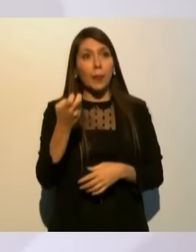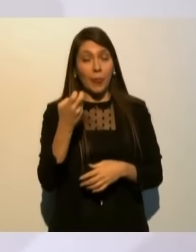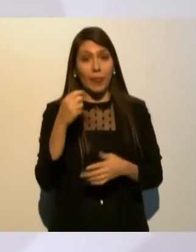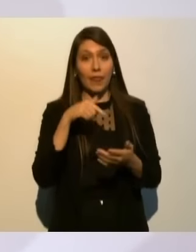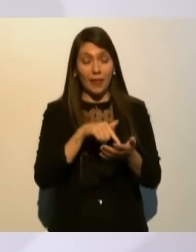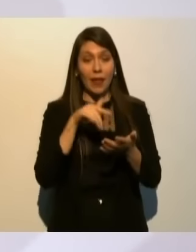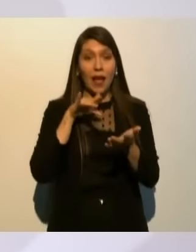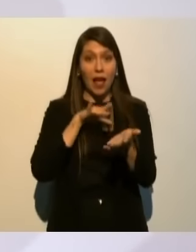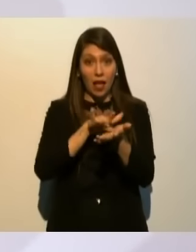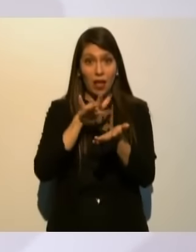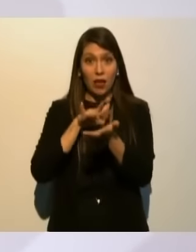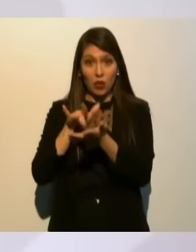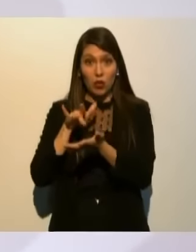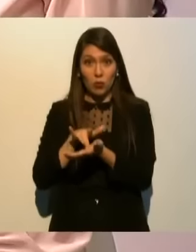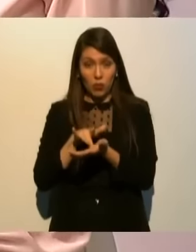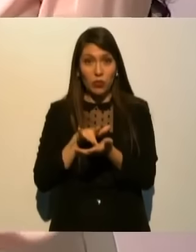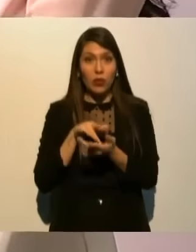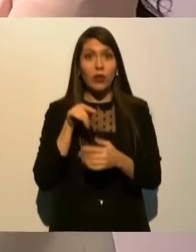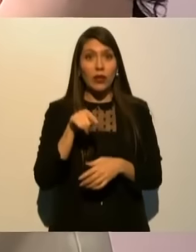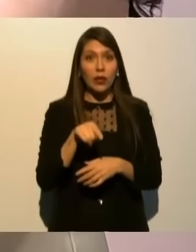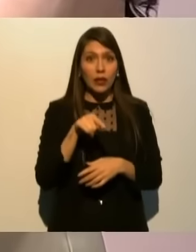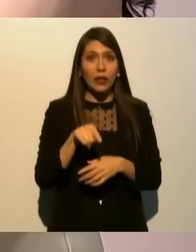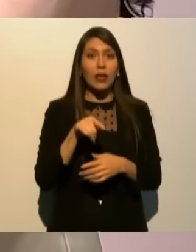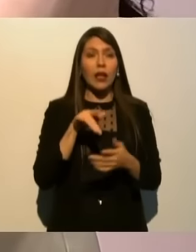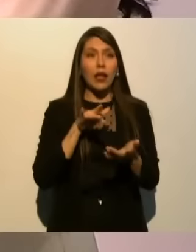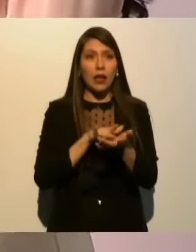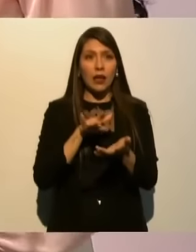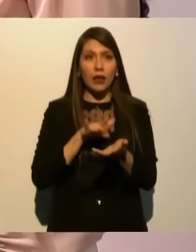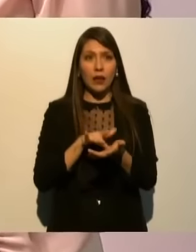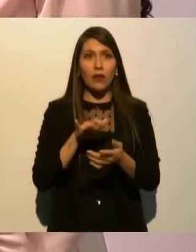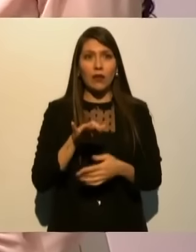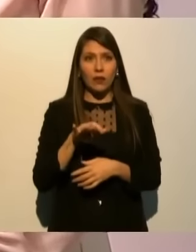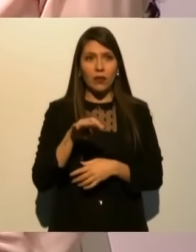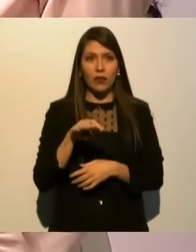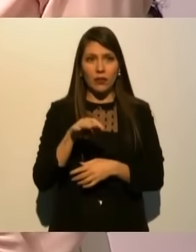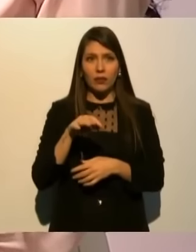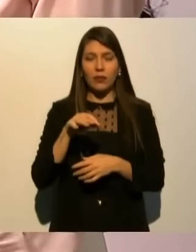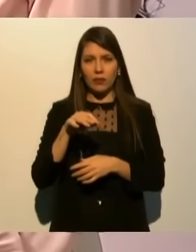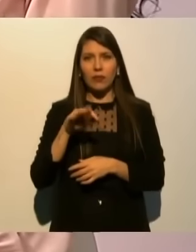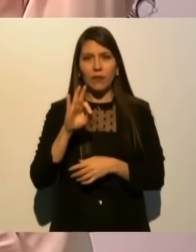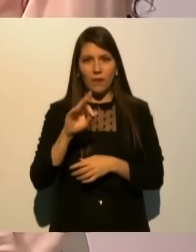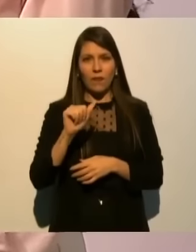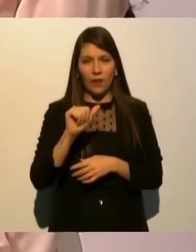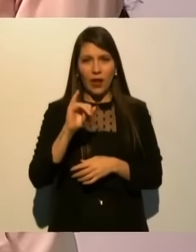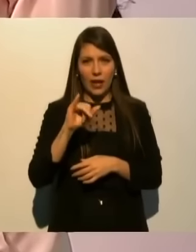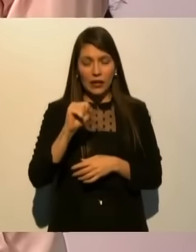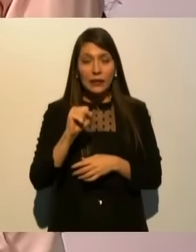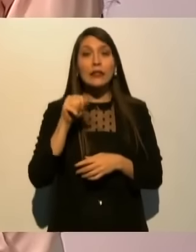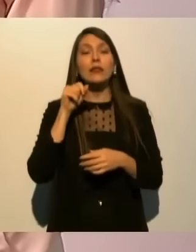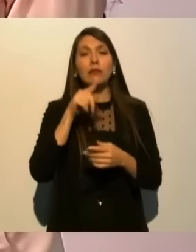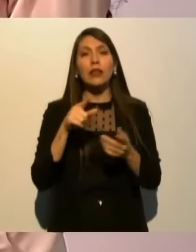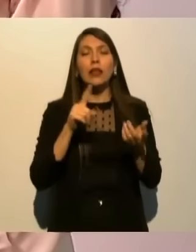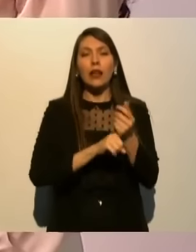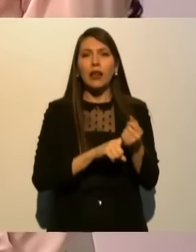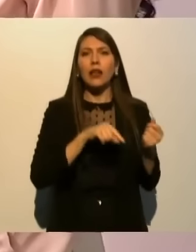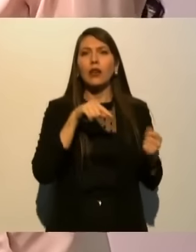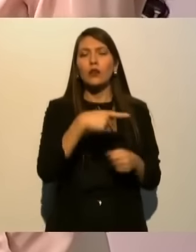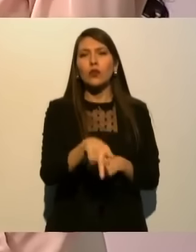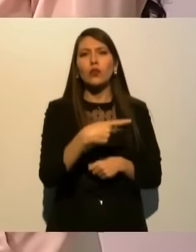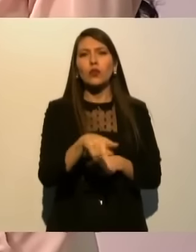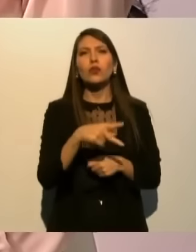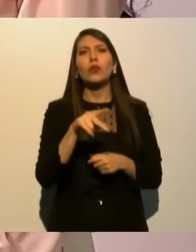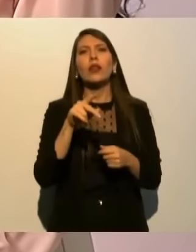uno de los ocho fondos del ramo 33 incluidos en la ley de coordinación fiscal mediante el